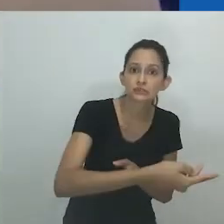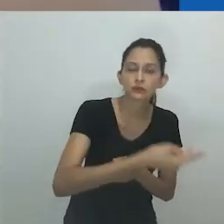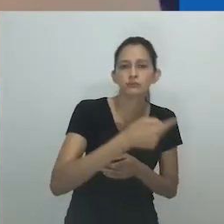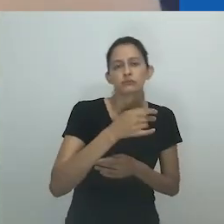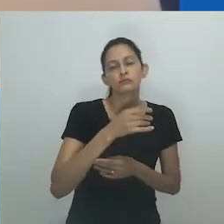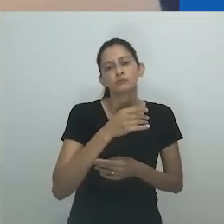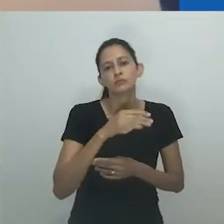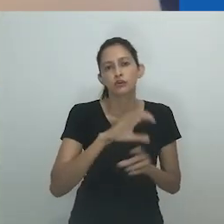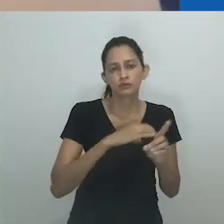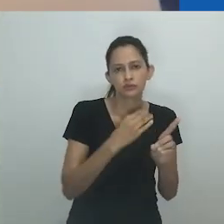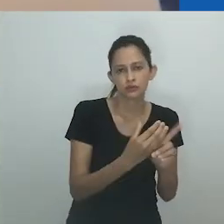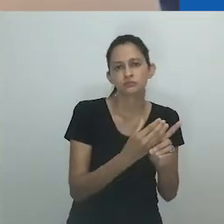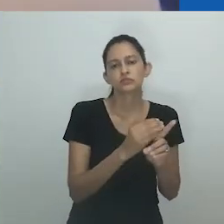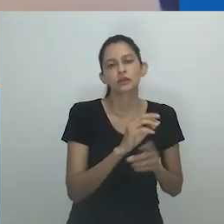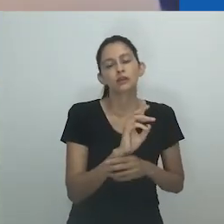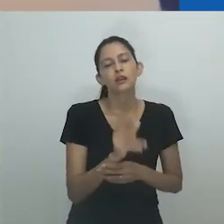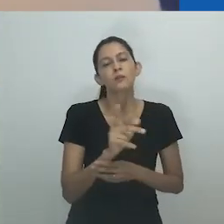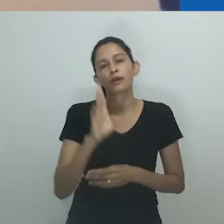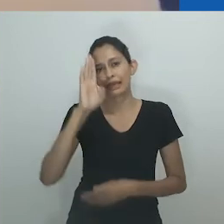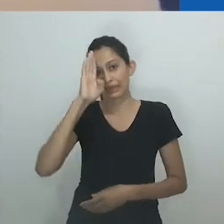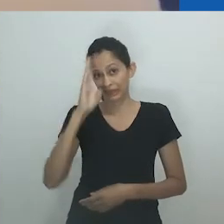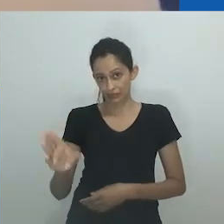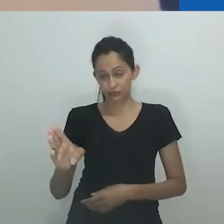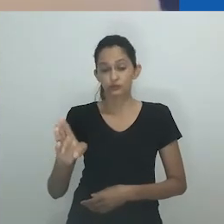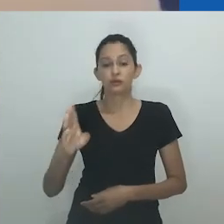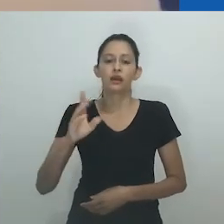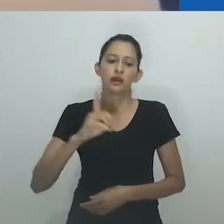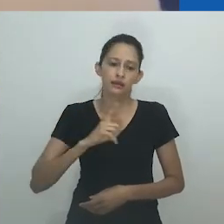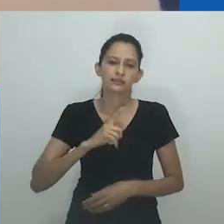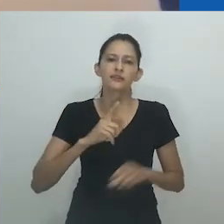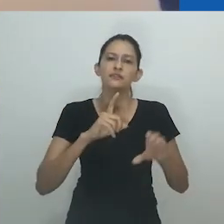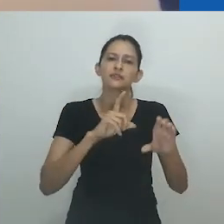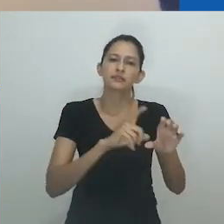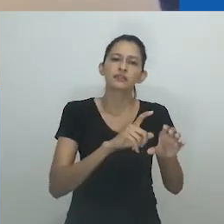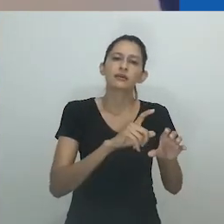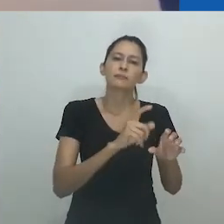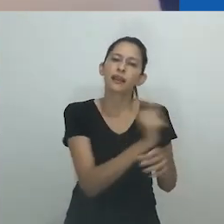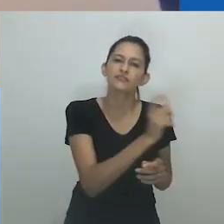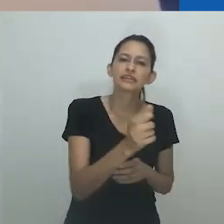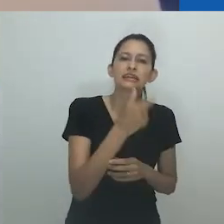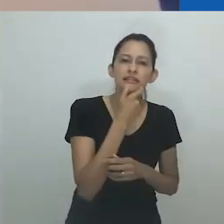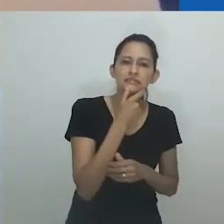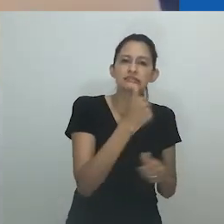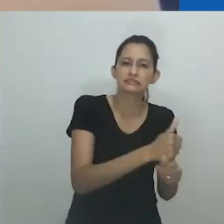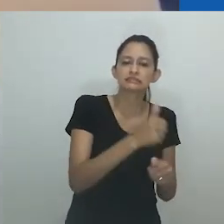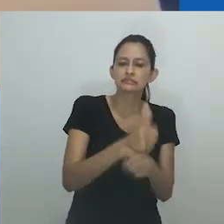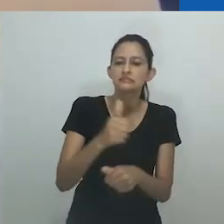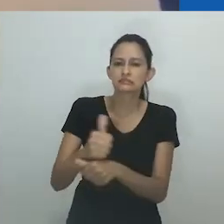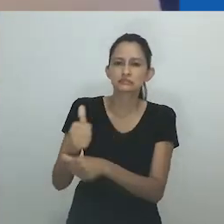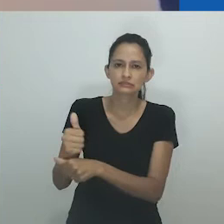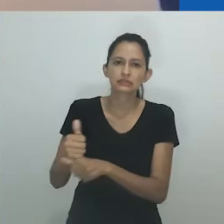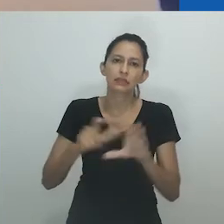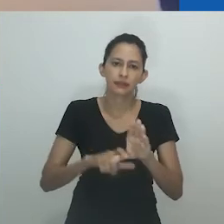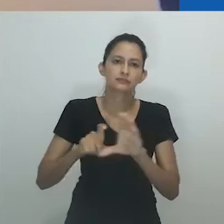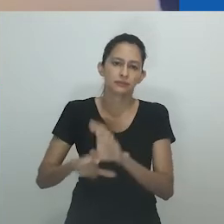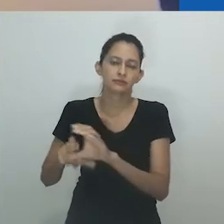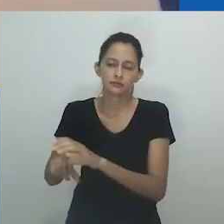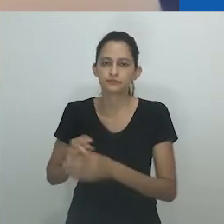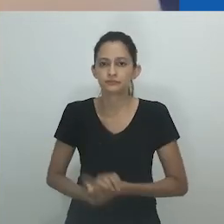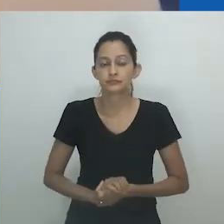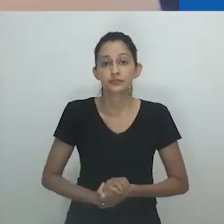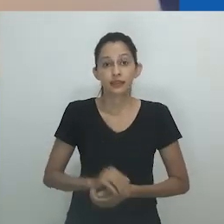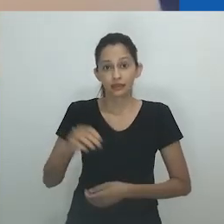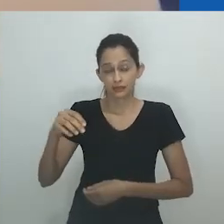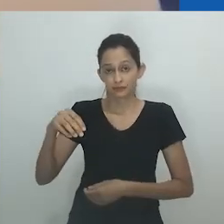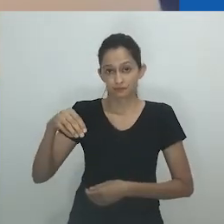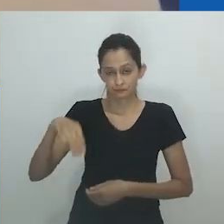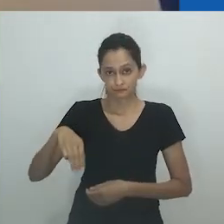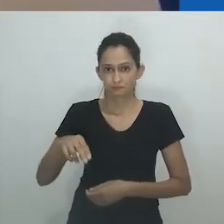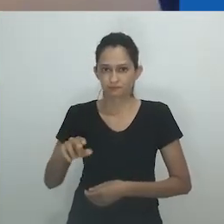Como Mfundi afirmou, ela era chamada de nongayindoda antes de conhecer o termo lésbica ou da autoconsciência dessa identificação.